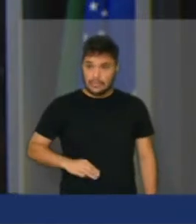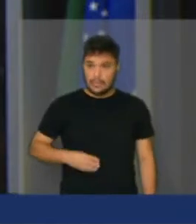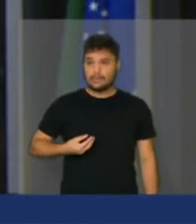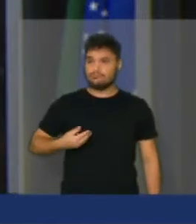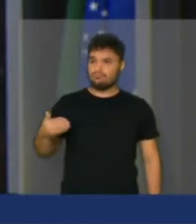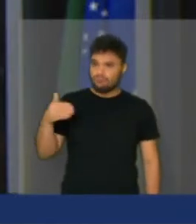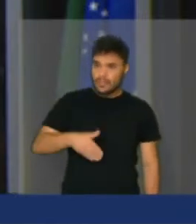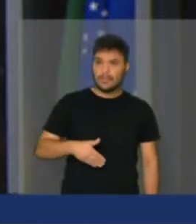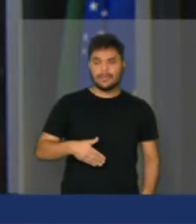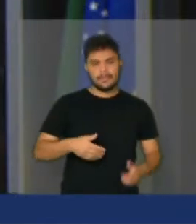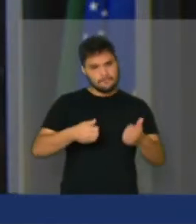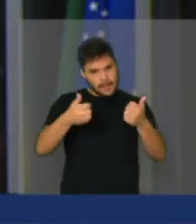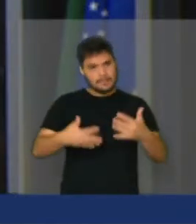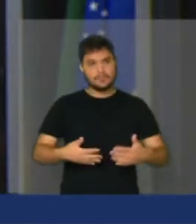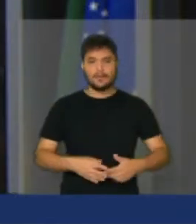PARA ALGUNS QUE... QUE DISSE QUE NÃO TINHA ESSE DINHEIRO